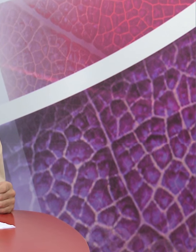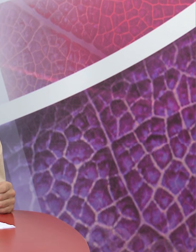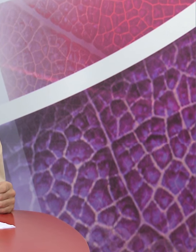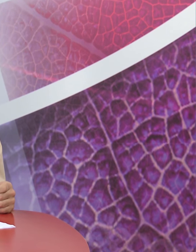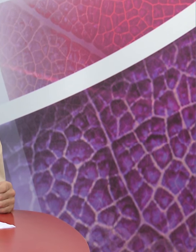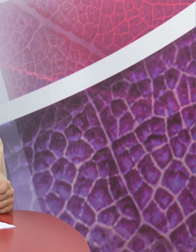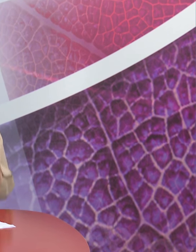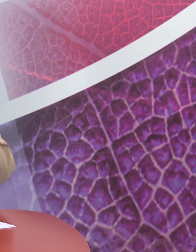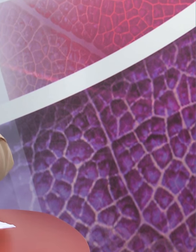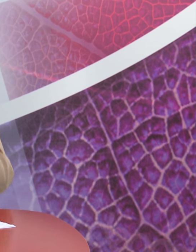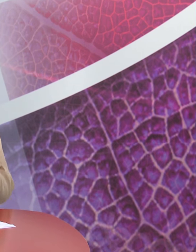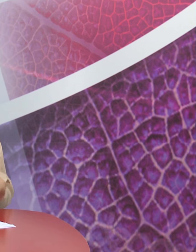para traerles más Propuestas.